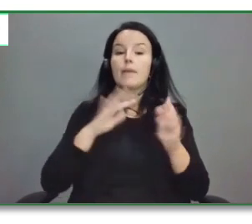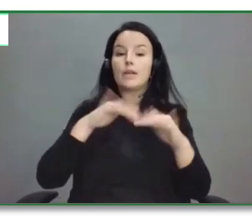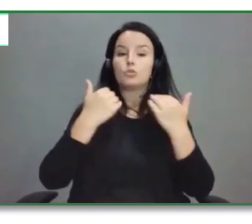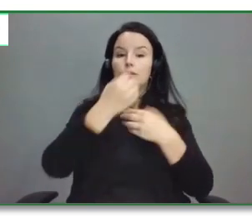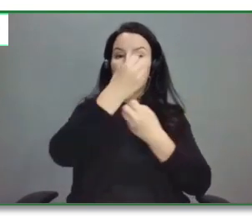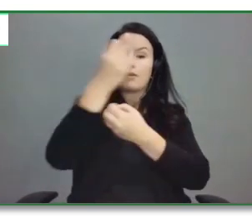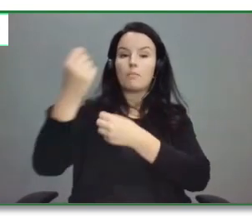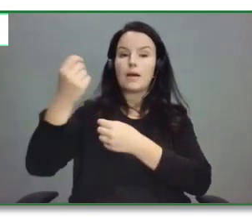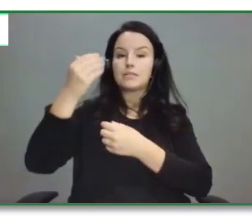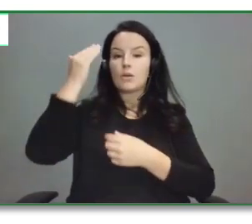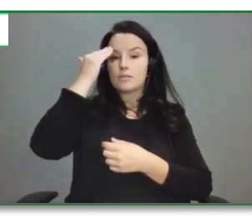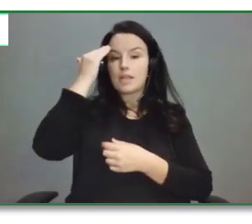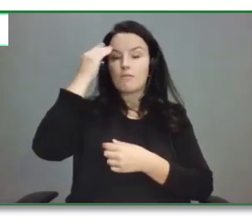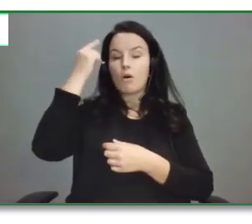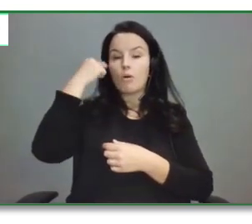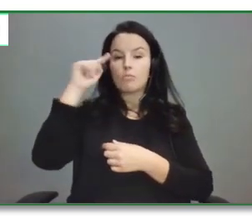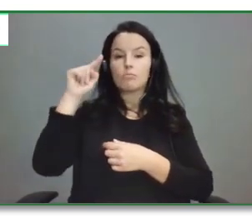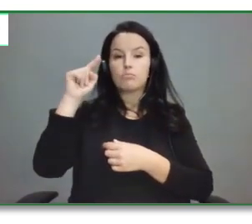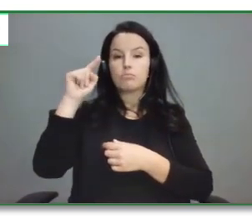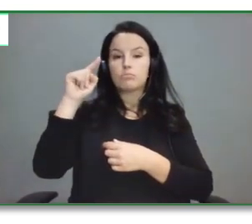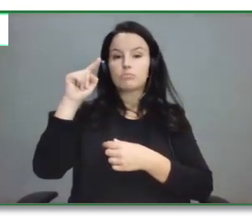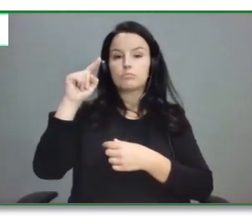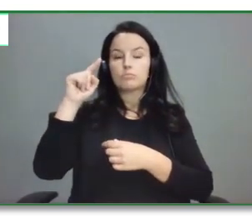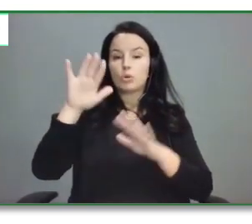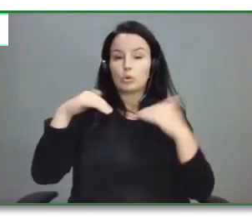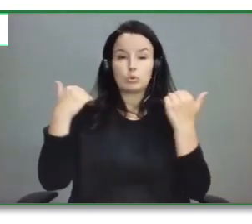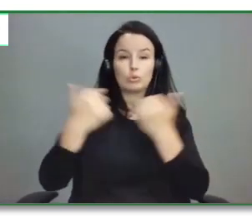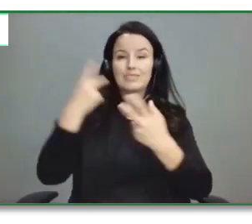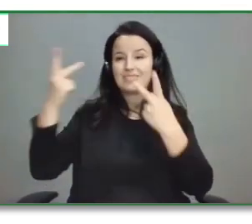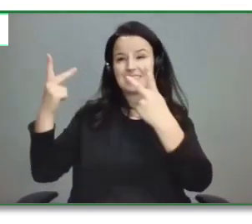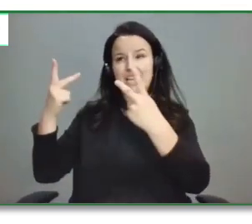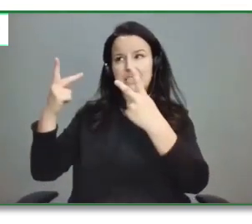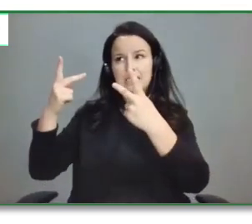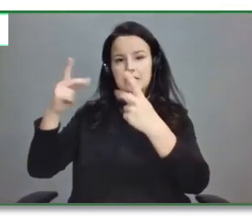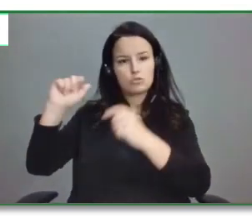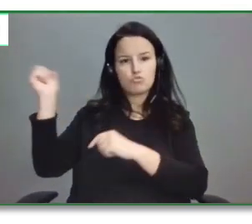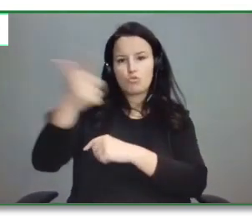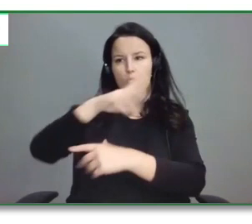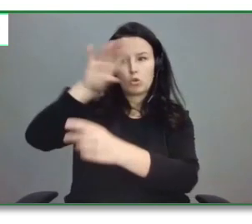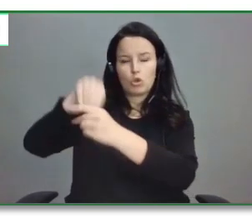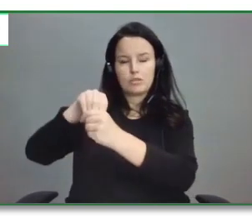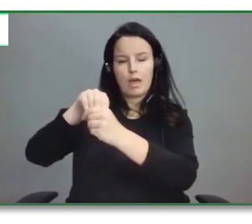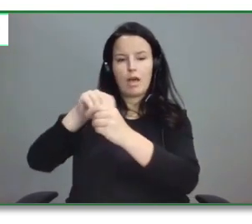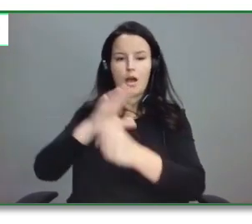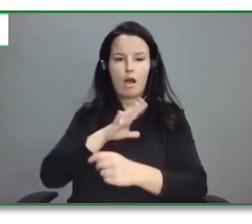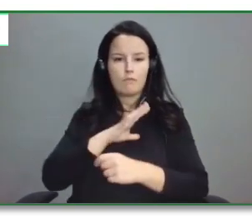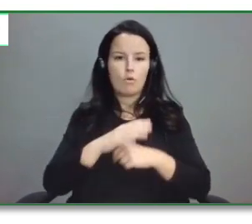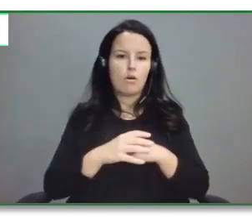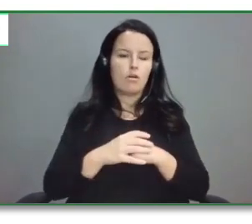toute visite là il faut tenir compte de tous